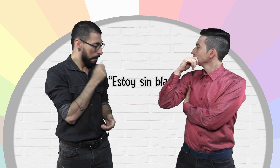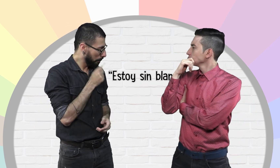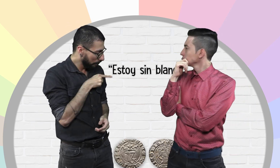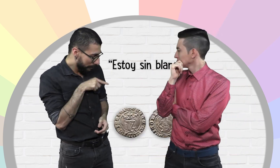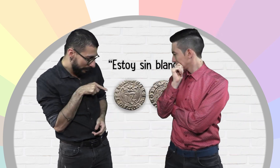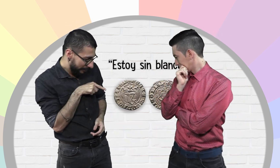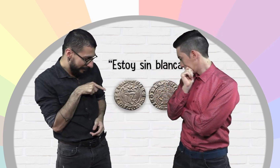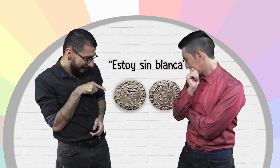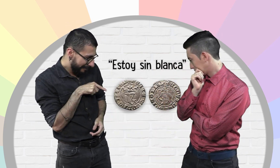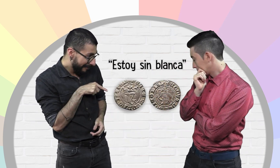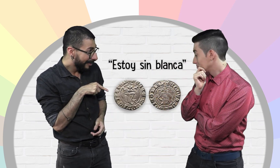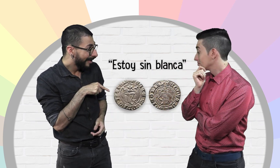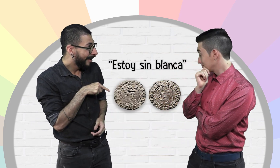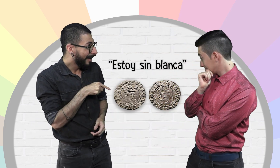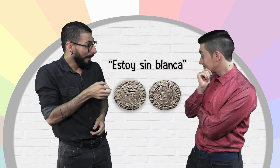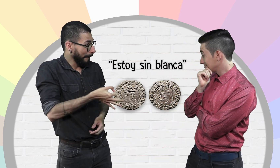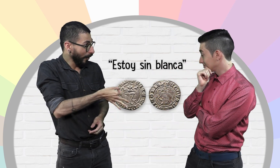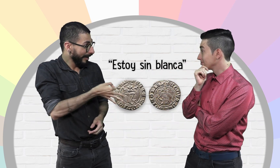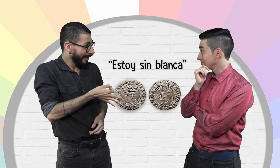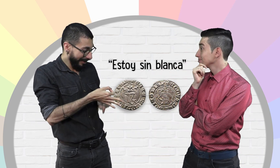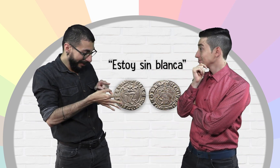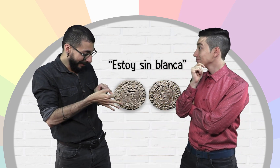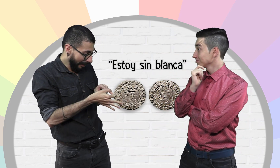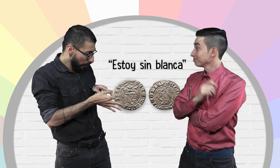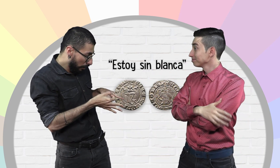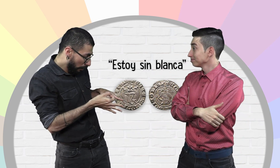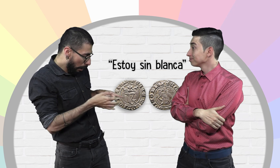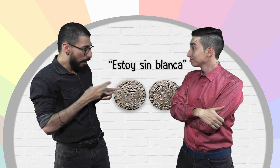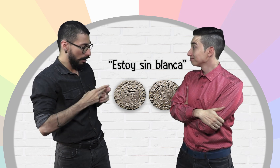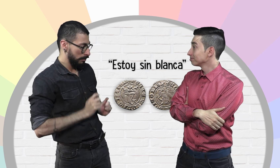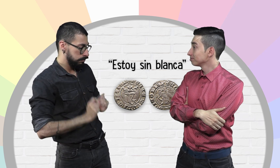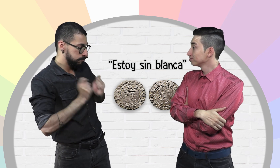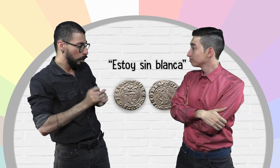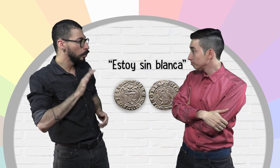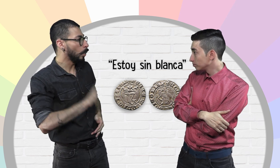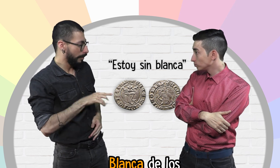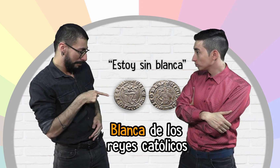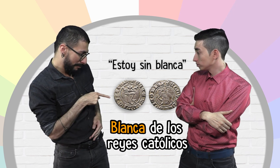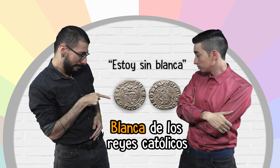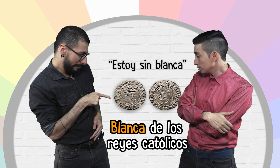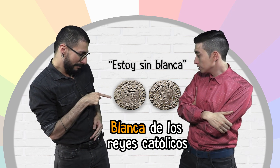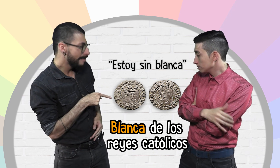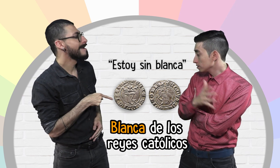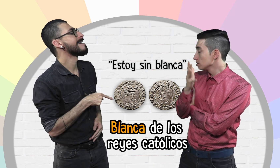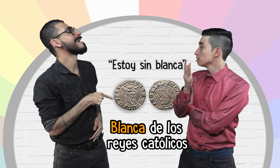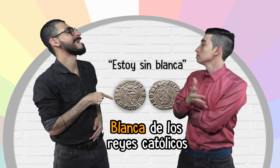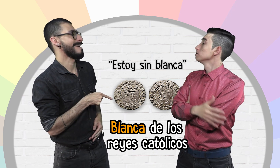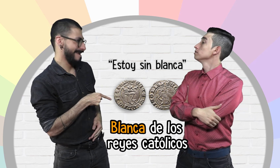Mira la imagen. Son dos monedas que tenían un nombre, allí se alcanza a ver. Ah ya.